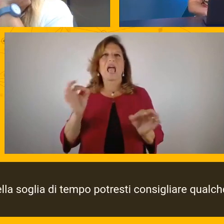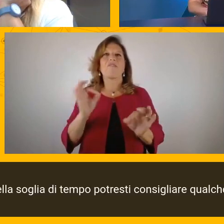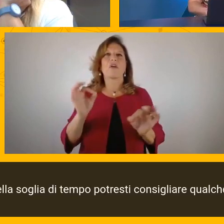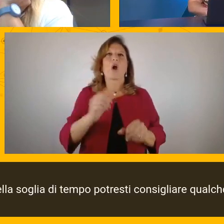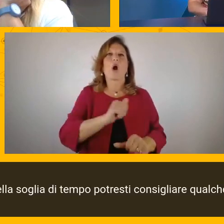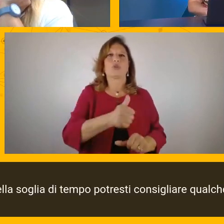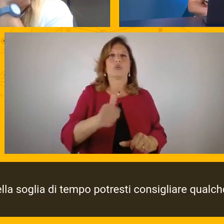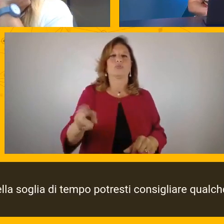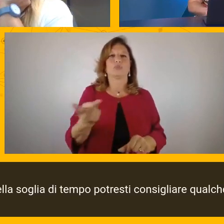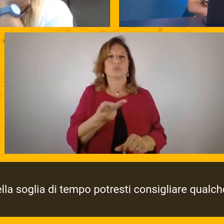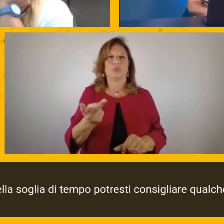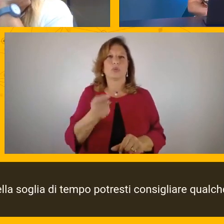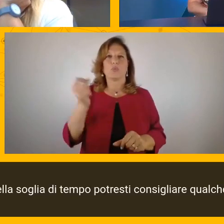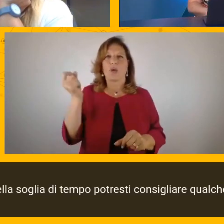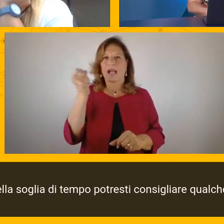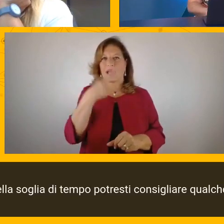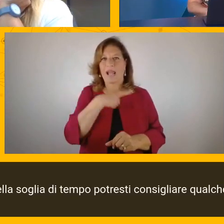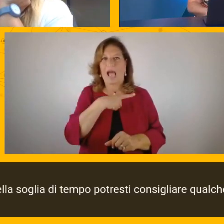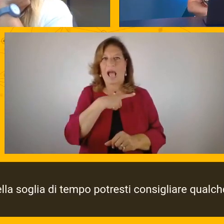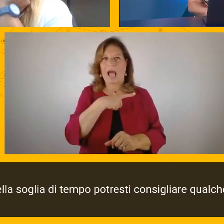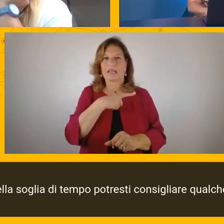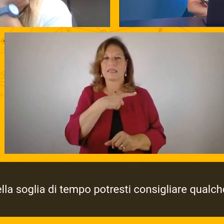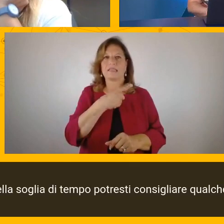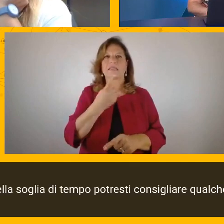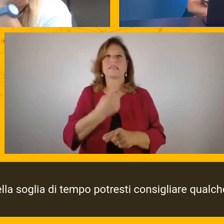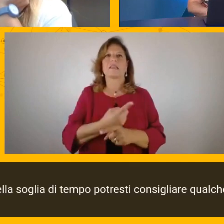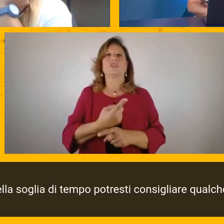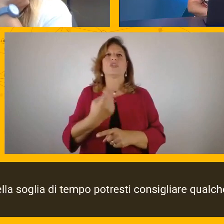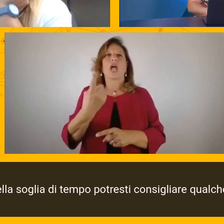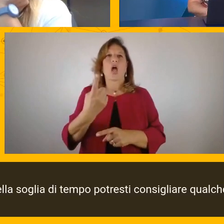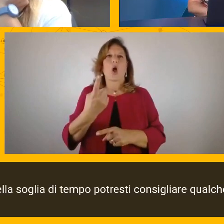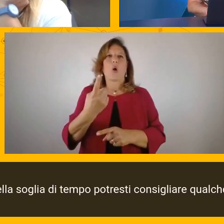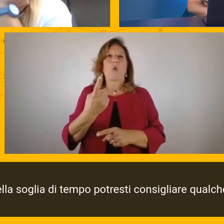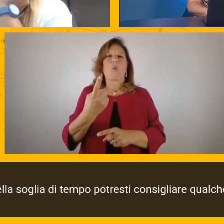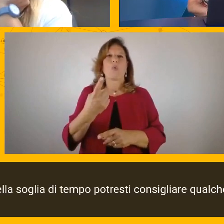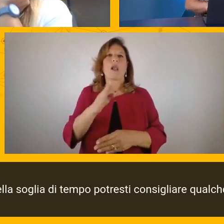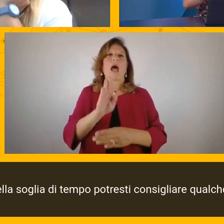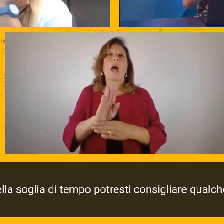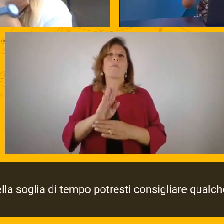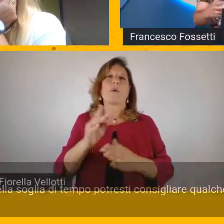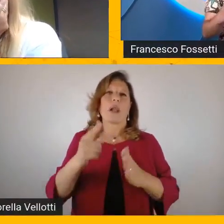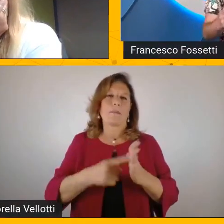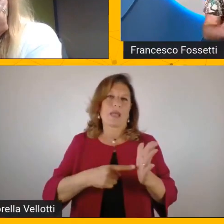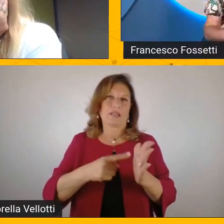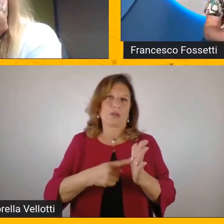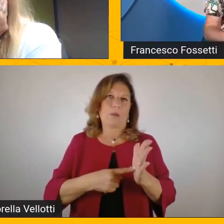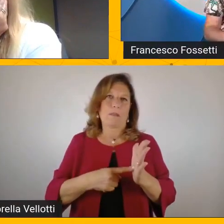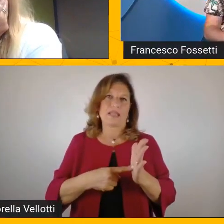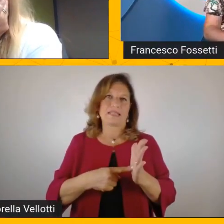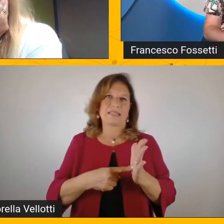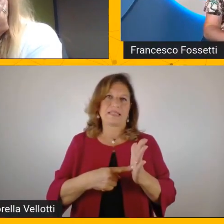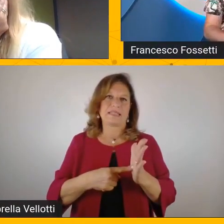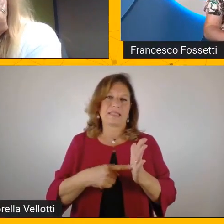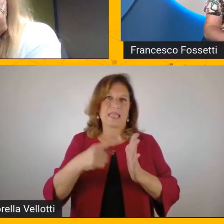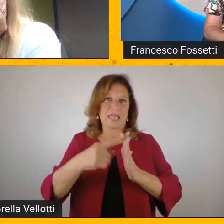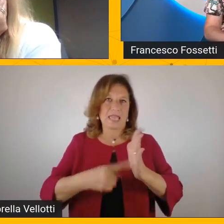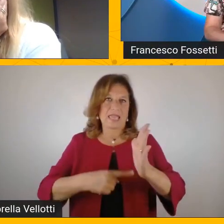singoli prodotti. Sono entrambe gratuite, c'è anche una versione premium con un